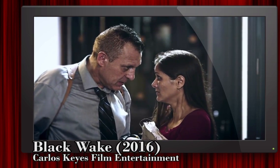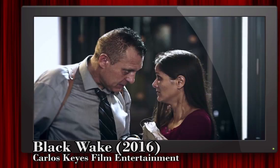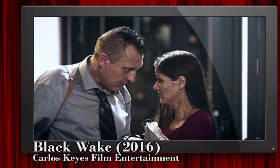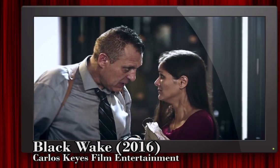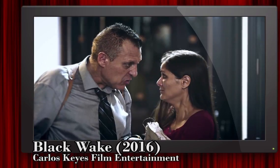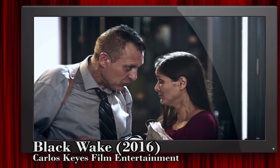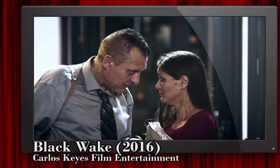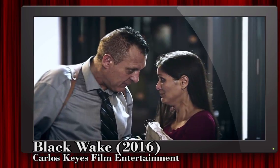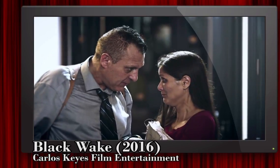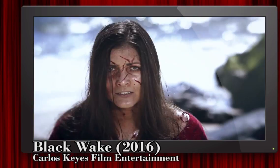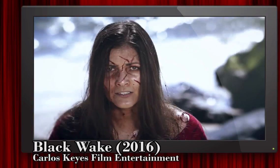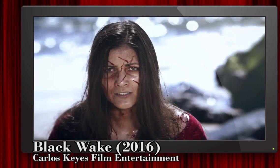Sério, querida?